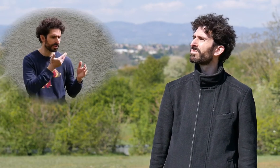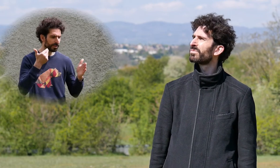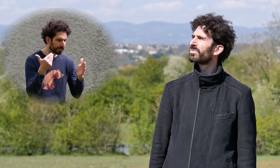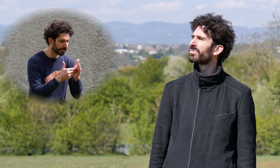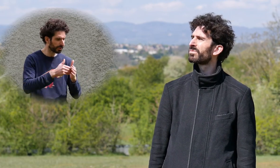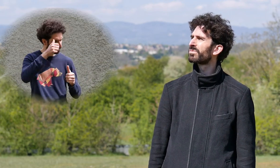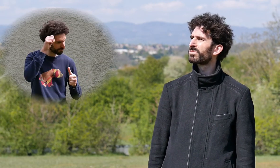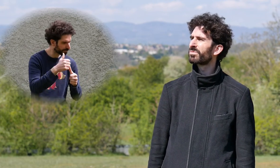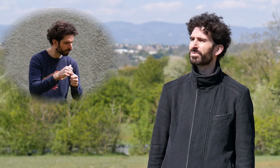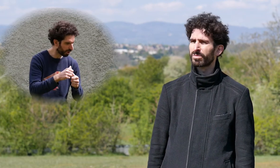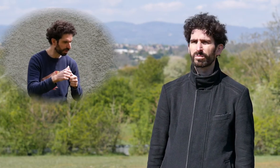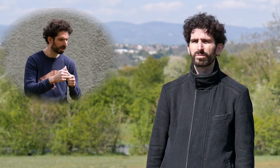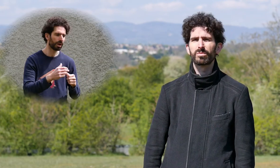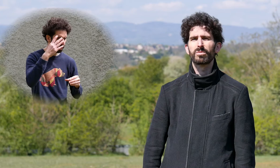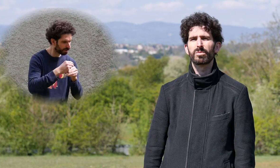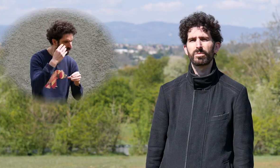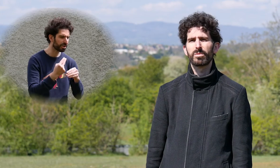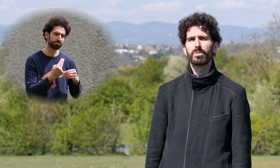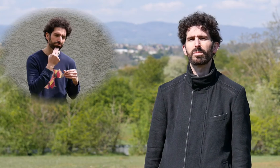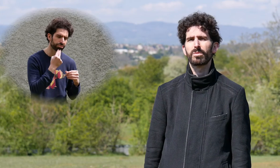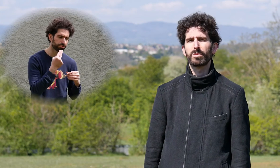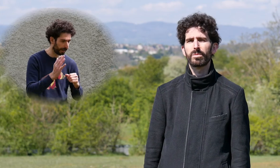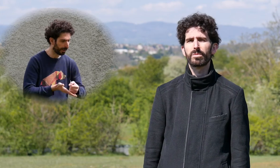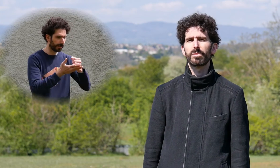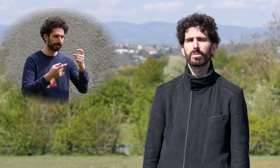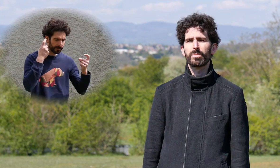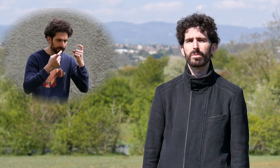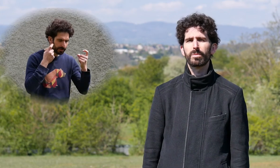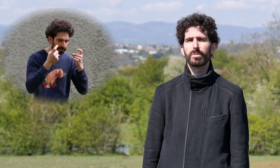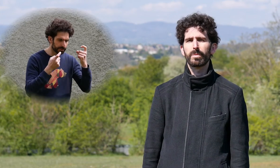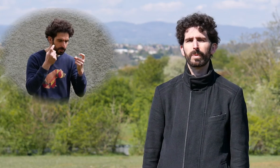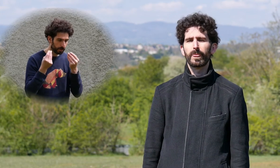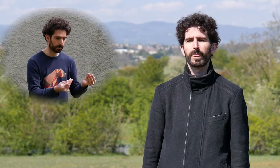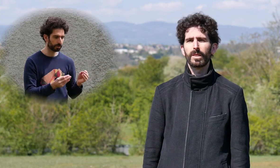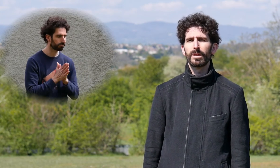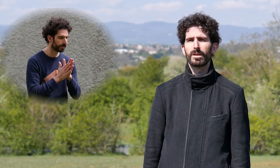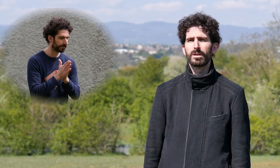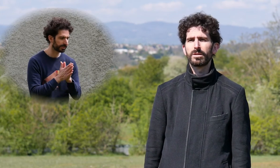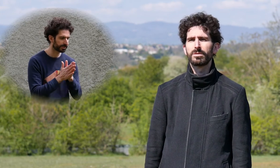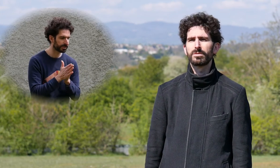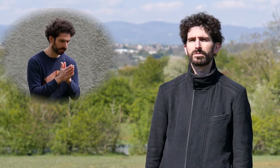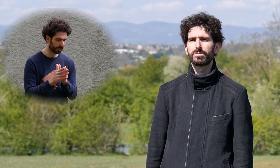* meilleure mémoire, * * apprentissage plus efficace, * * aide à la réflexion, * * donne de la motivation, *